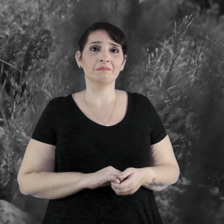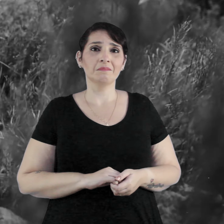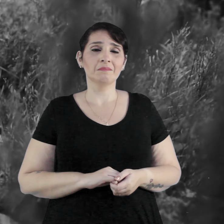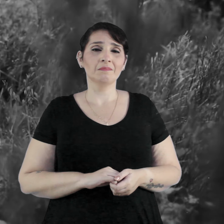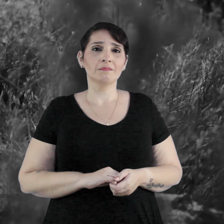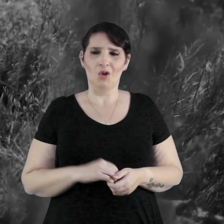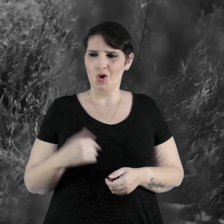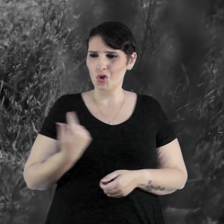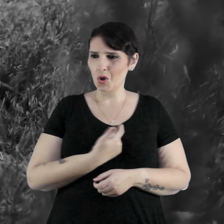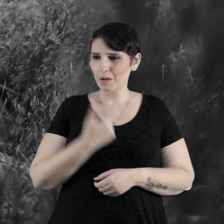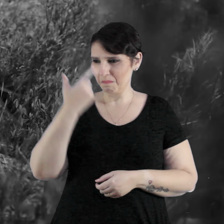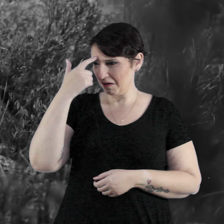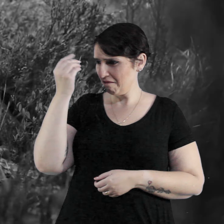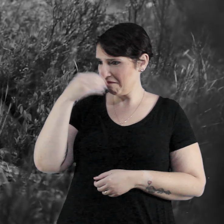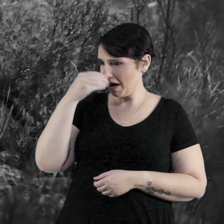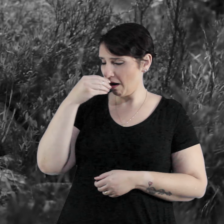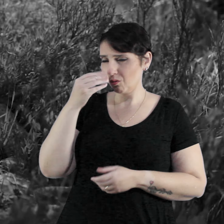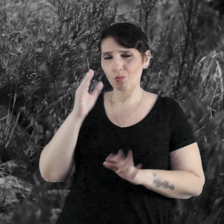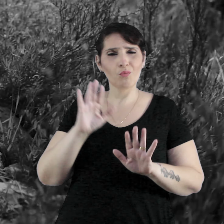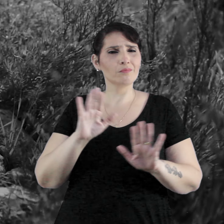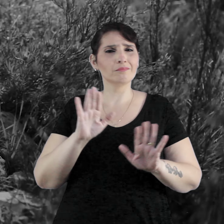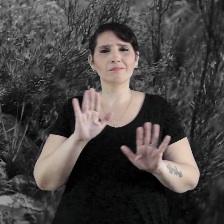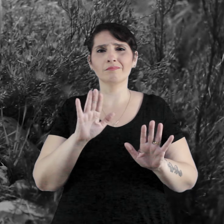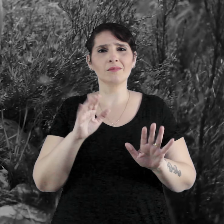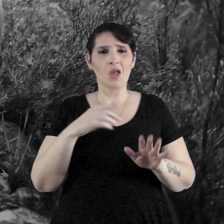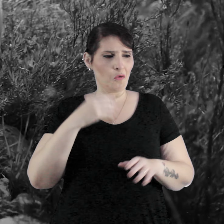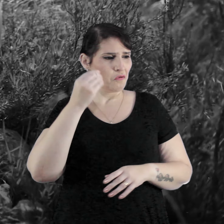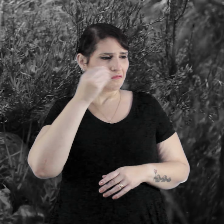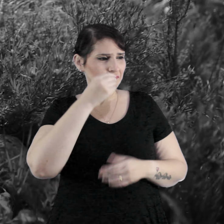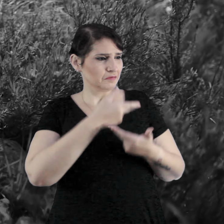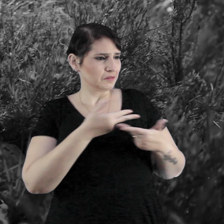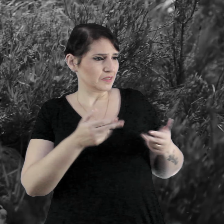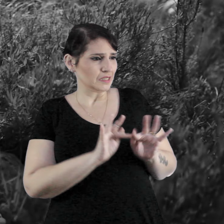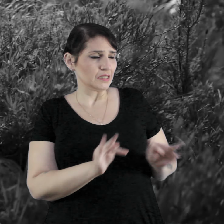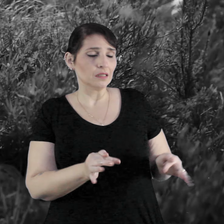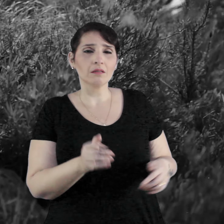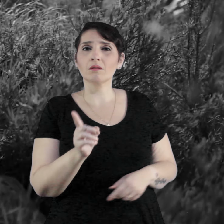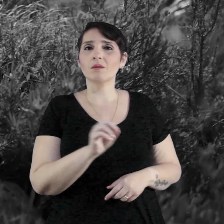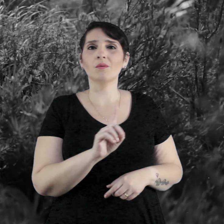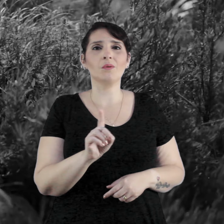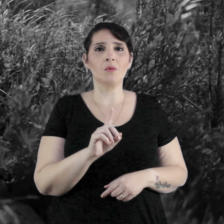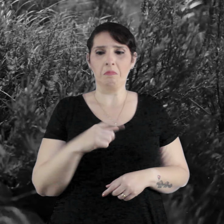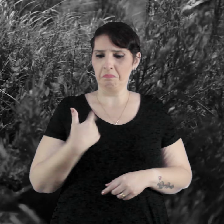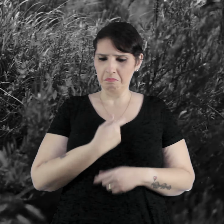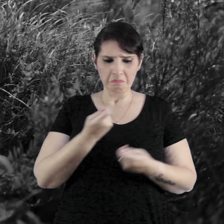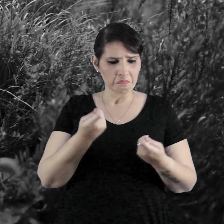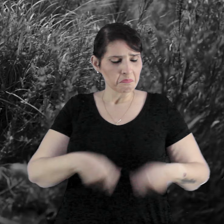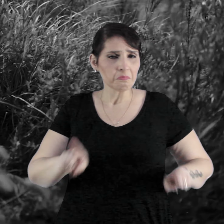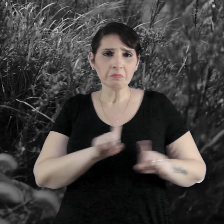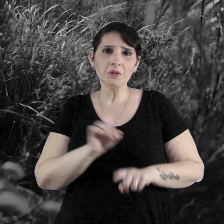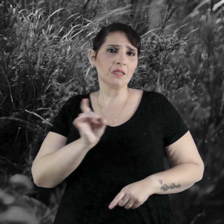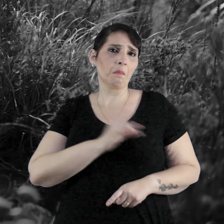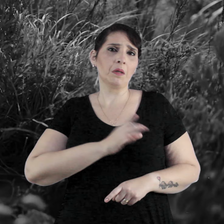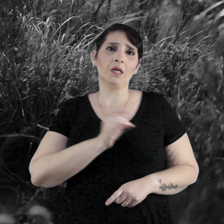Não estamos mais vulneráveis, Não estamos mais frágeis. Não precisamos ter medo de nada.